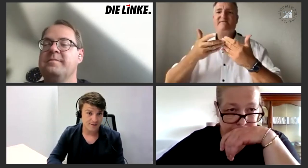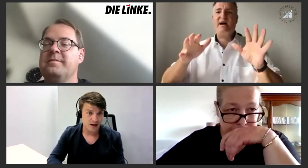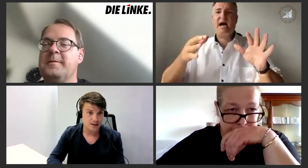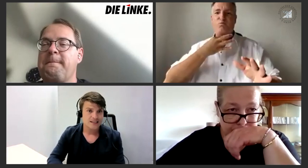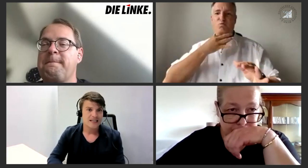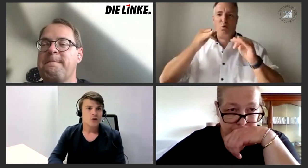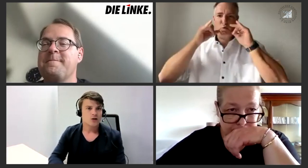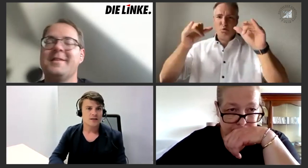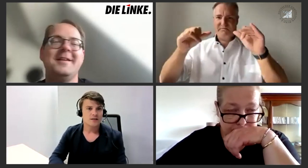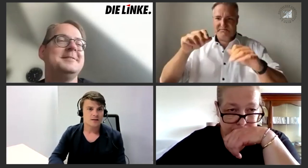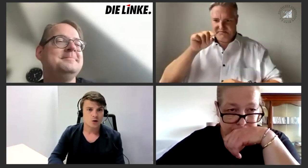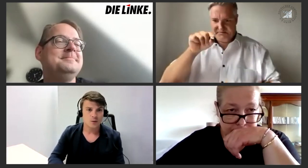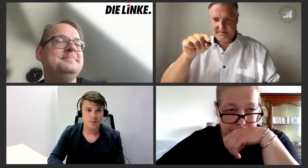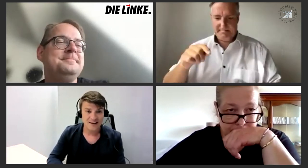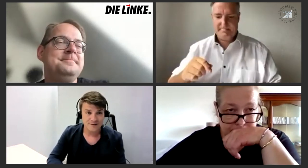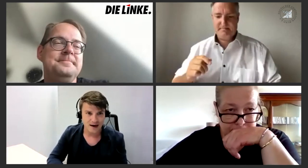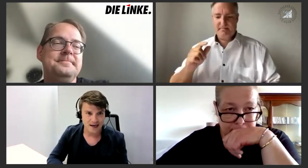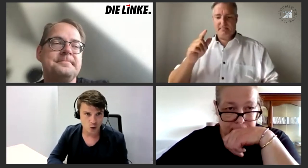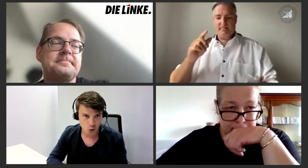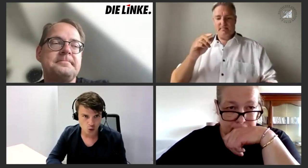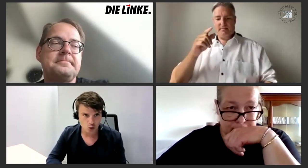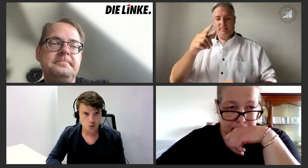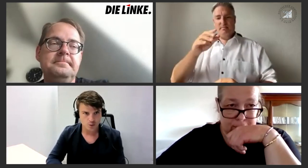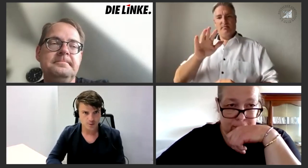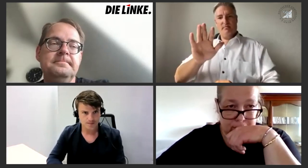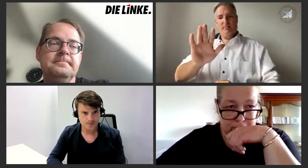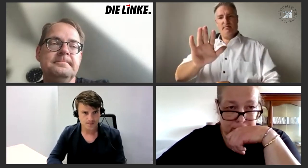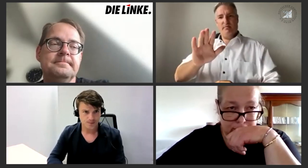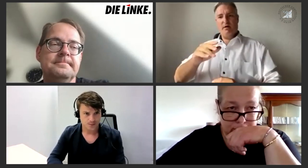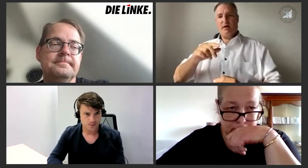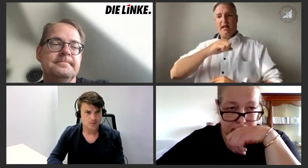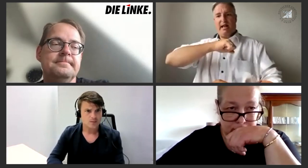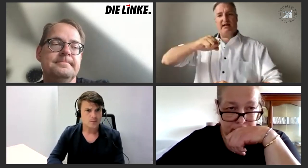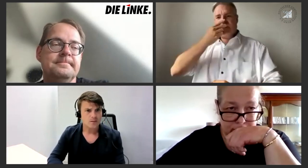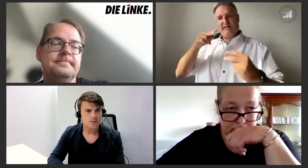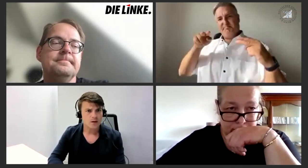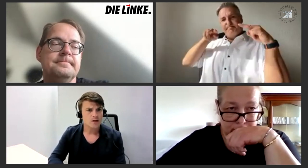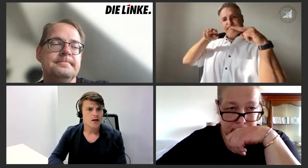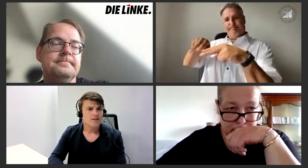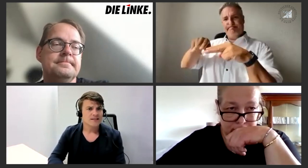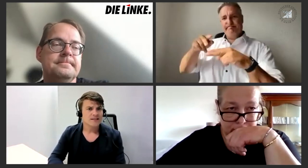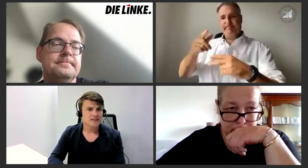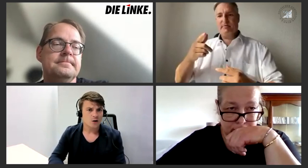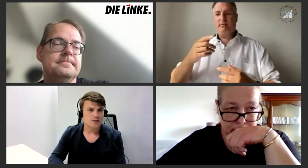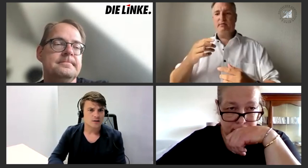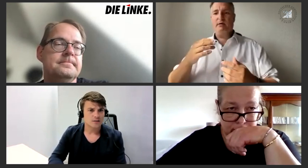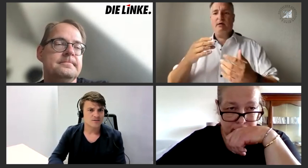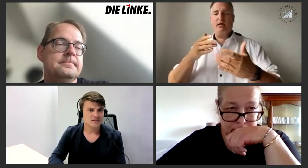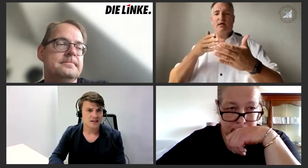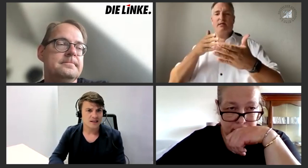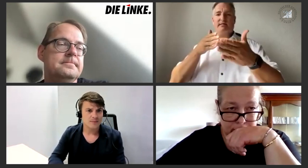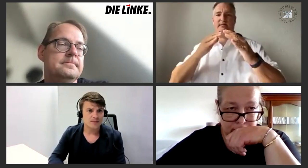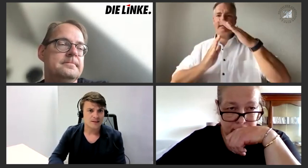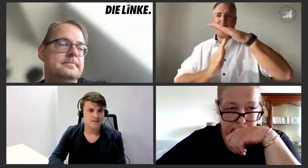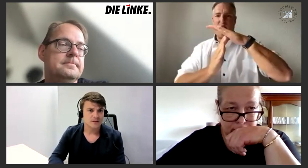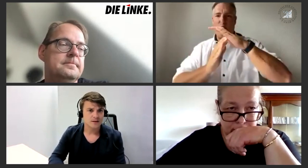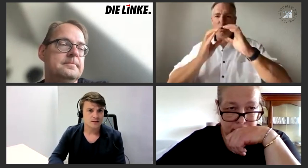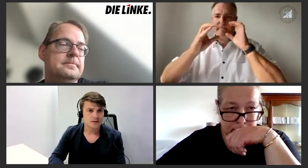vielleicht zu der zweiten Frage. Dort geht es um den barrierefreien Notruf. Wie sieht das aus? Wie ist